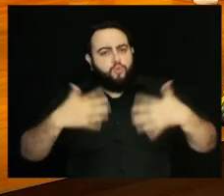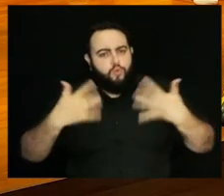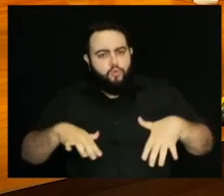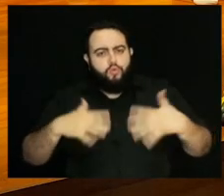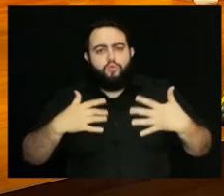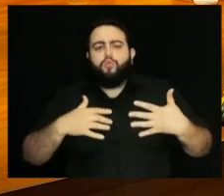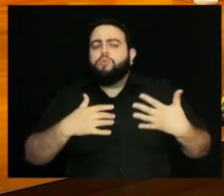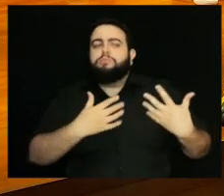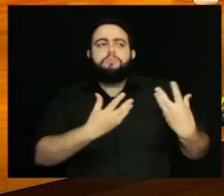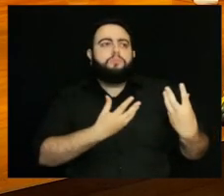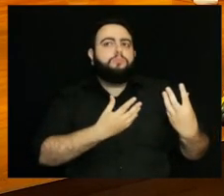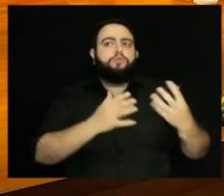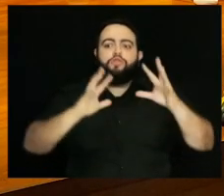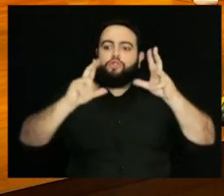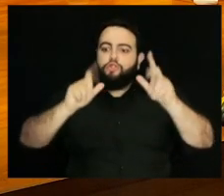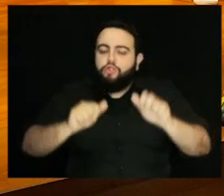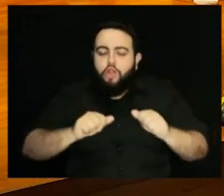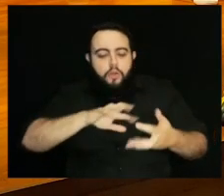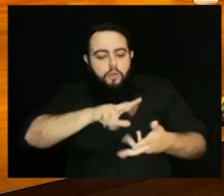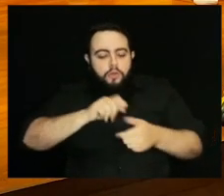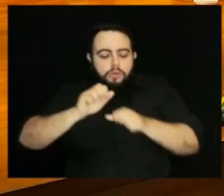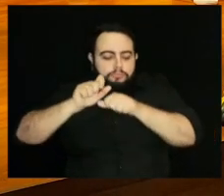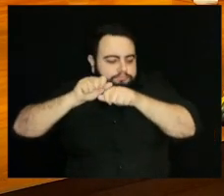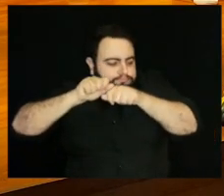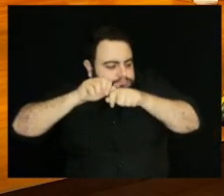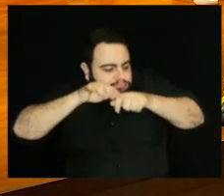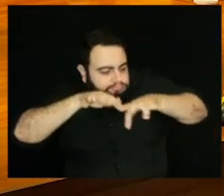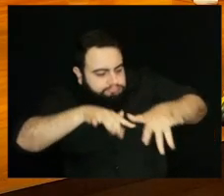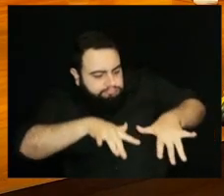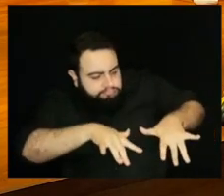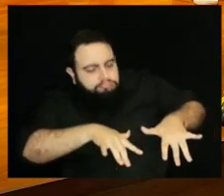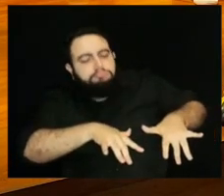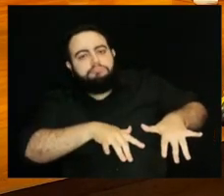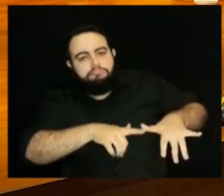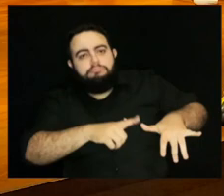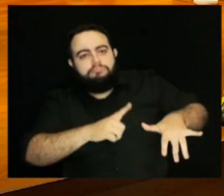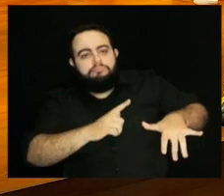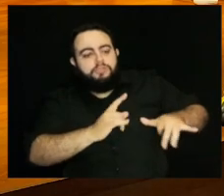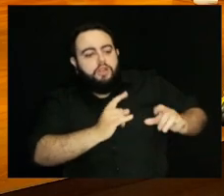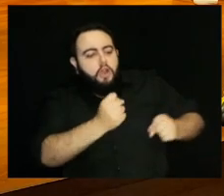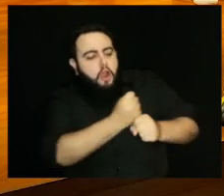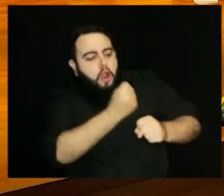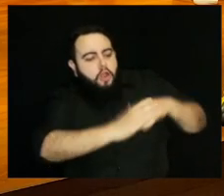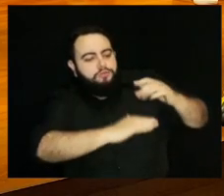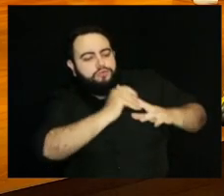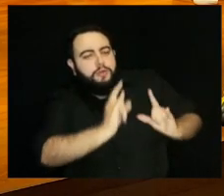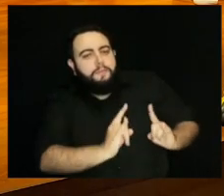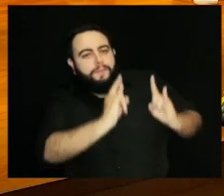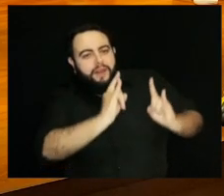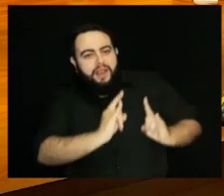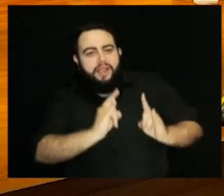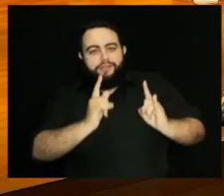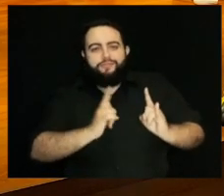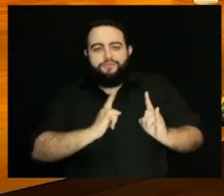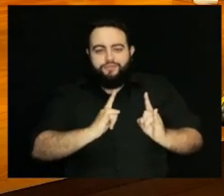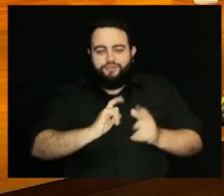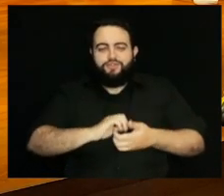construíram prédios gigantescos ali, um cassino gigantesco e no meio disso entre tantas coisas